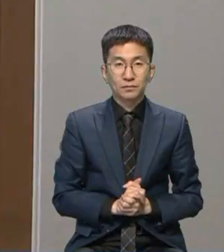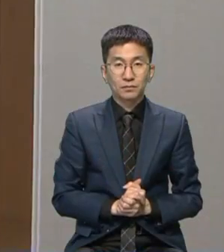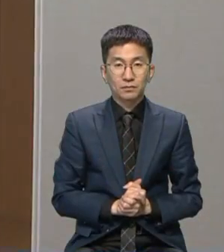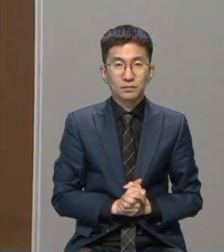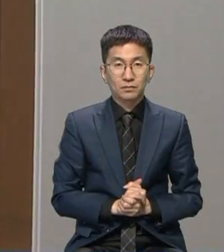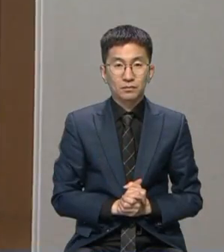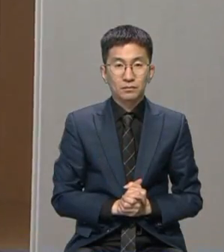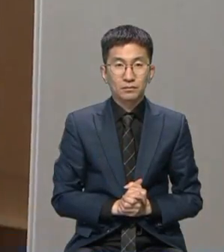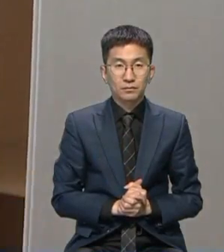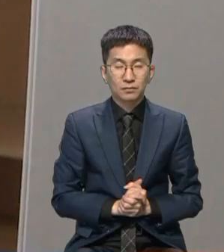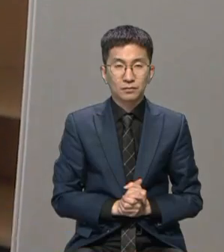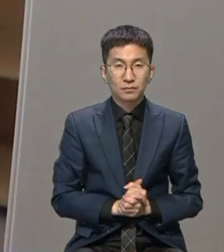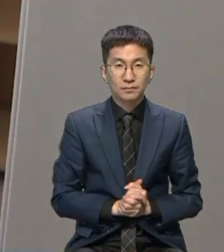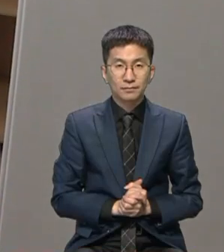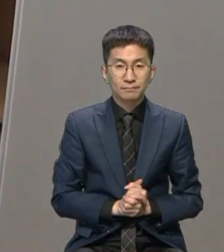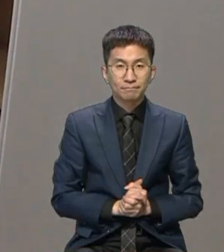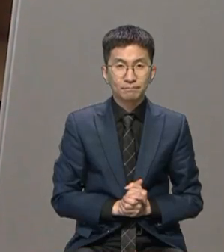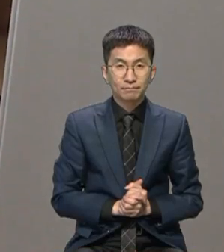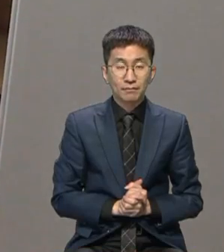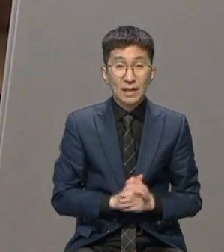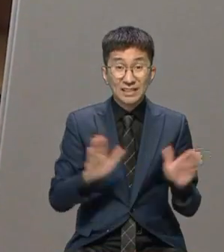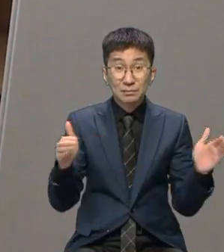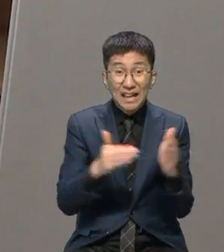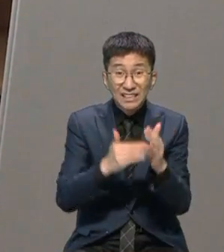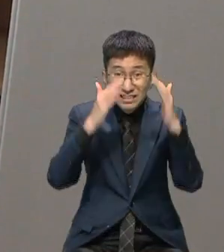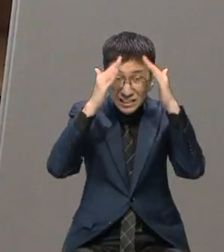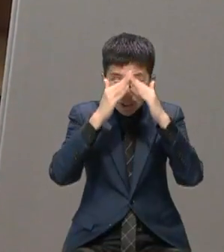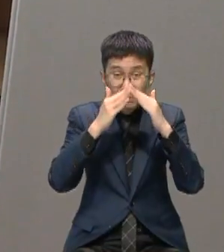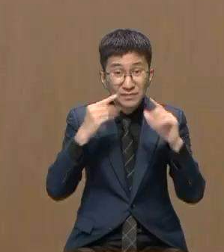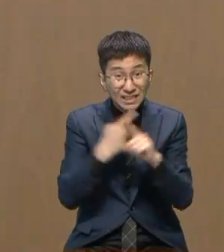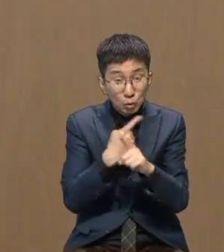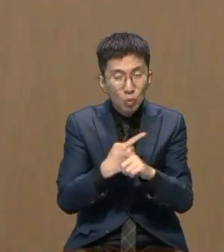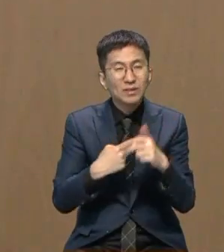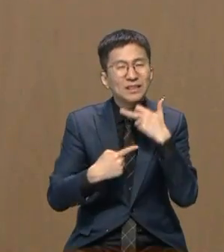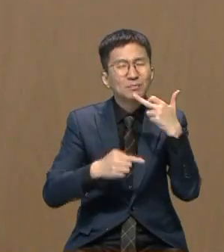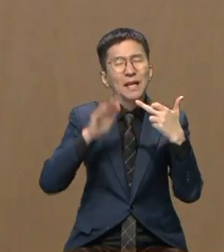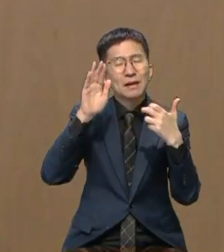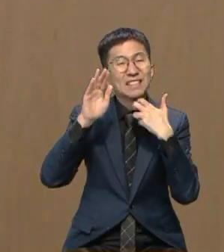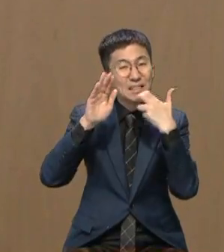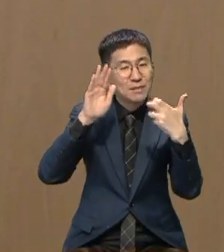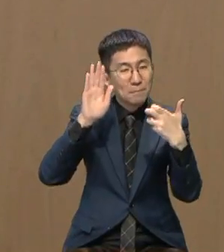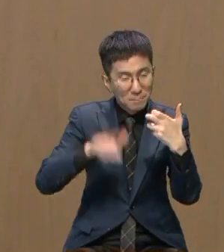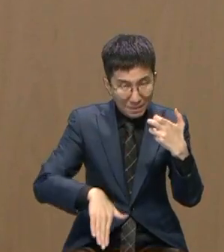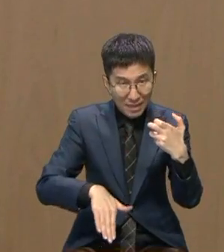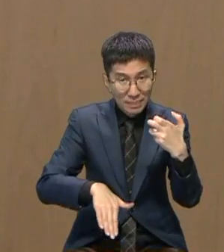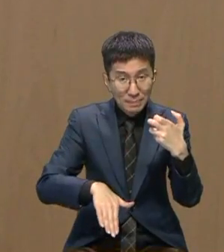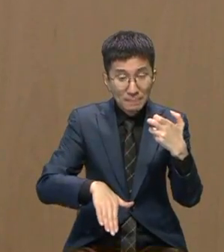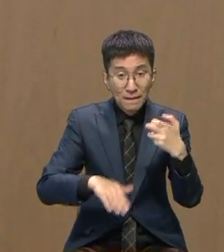(기자) 그동안 재택 치료는 70세 미만이고 무증상이나 경증인 확진자만 대상이었습니다.